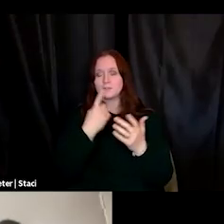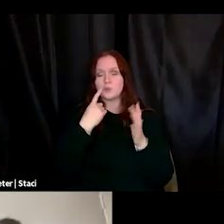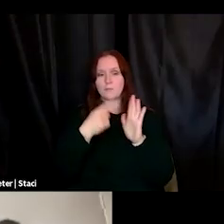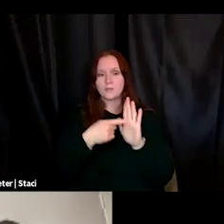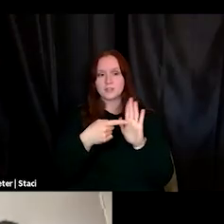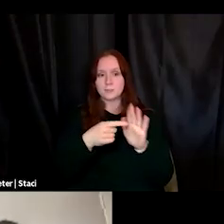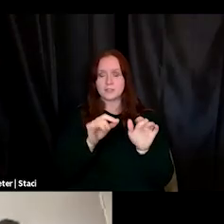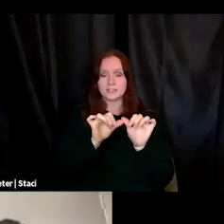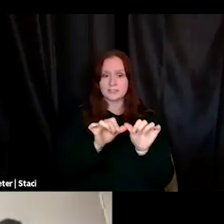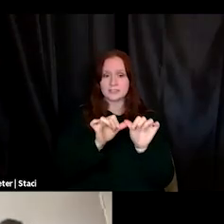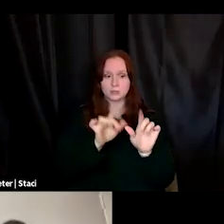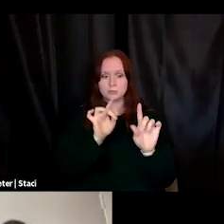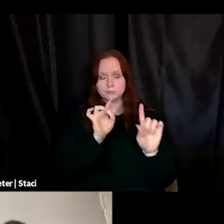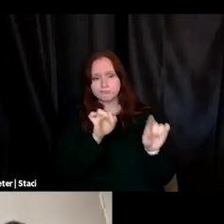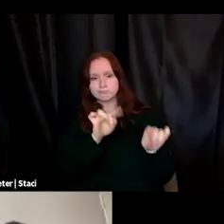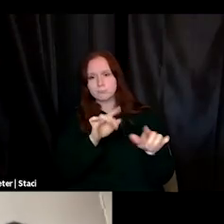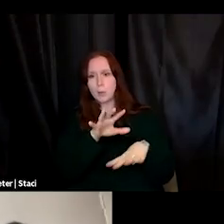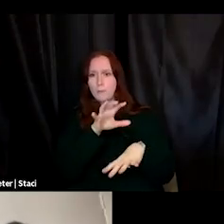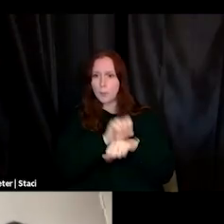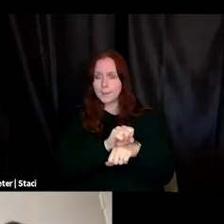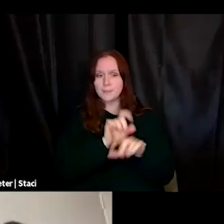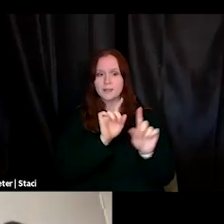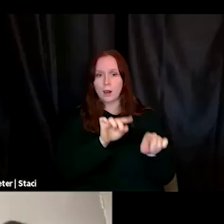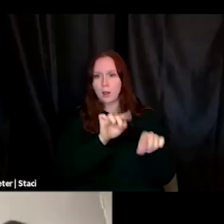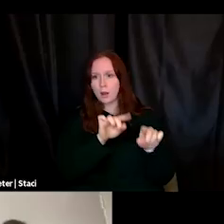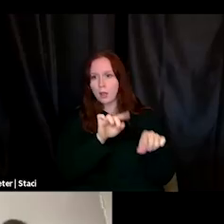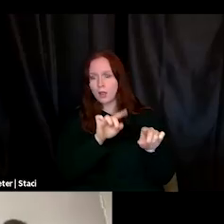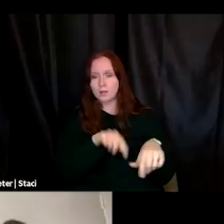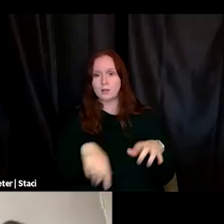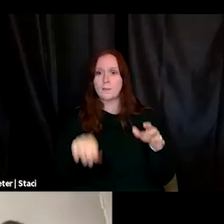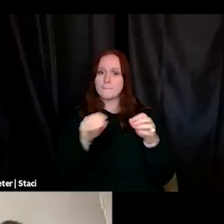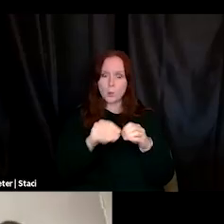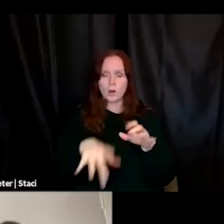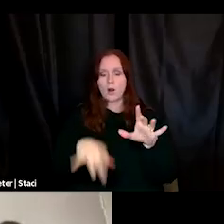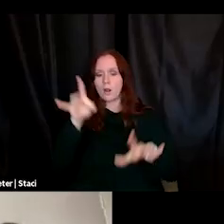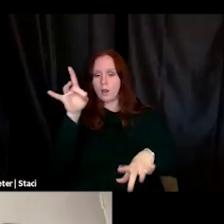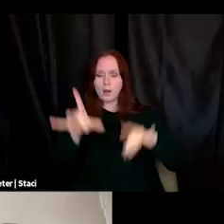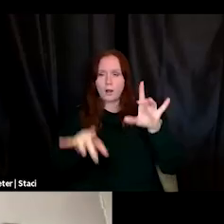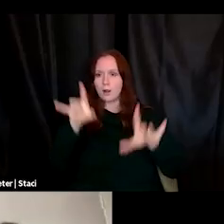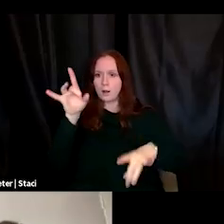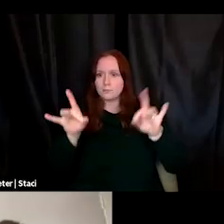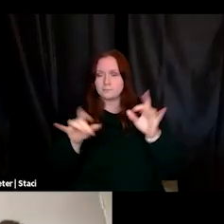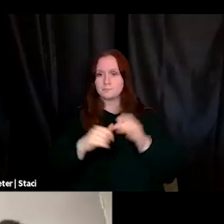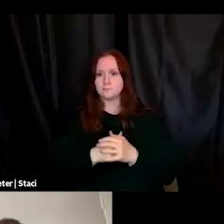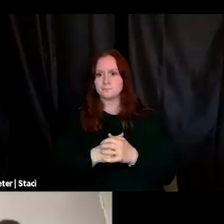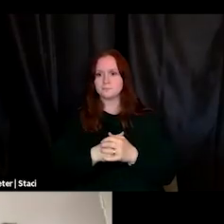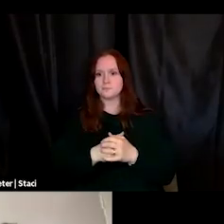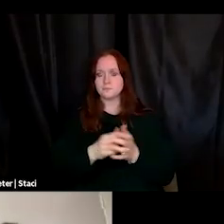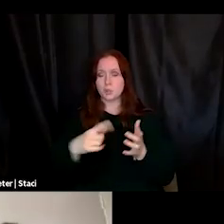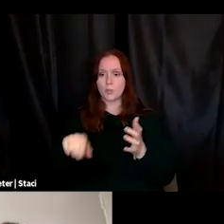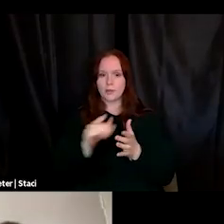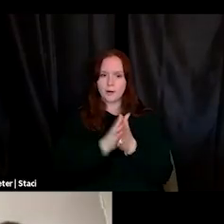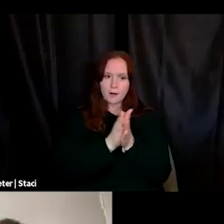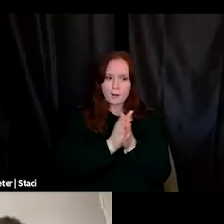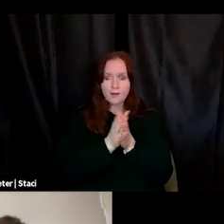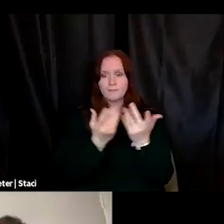es el acceso a la Carpeta Electrónica del solicitante. Los solicitantes pueden obtener una copia de sus documentos del caso electrónico enviados directamente